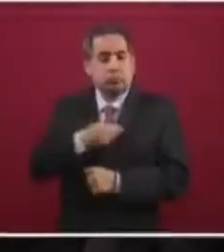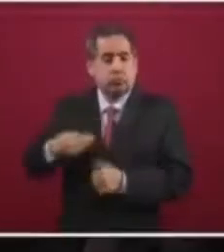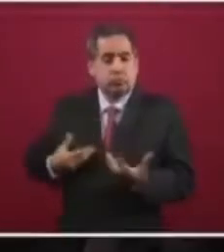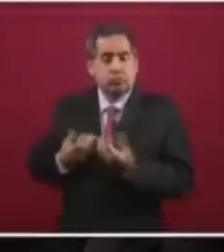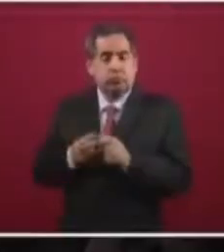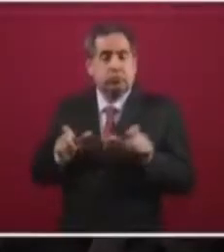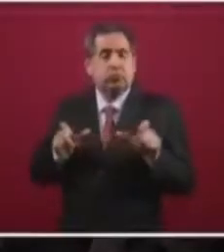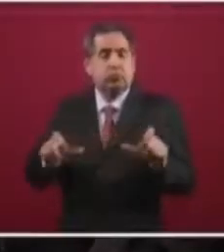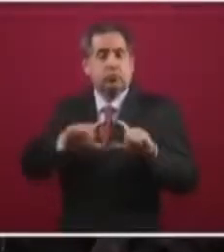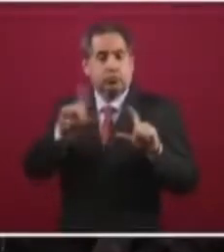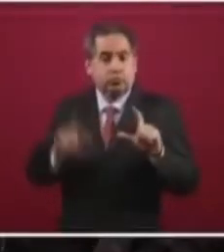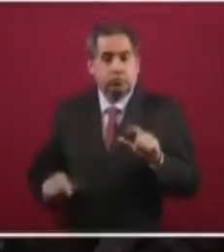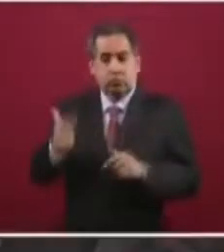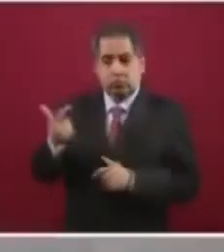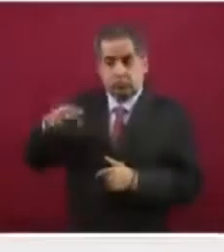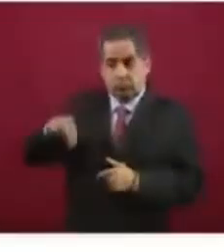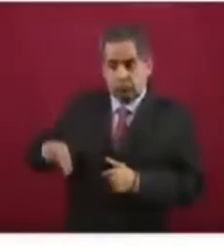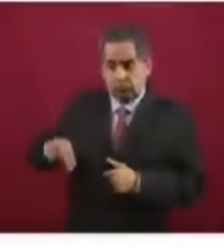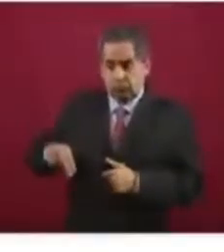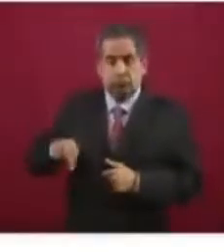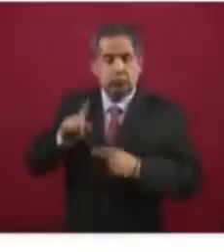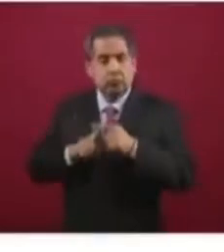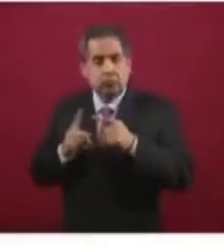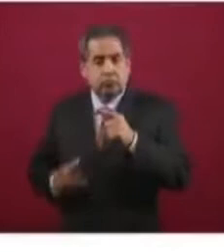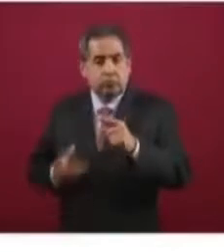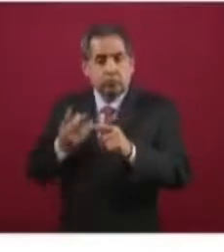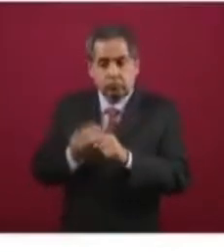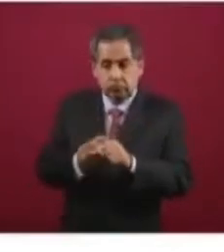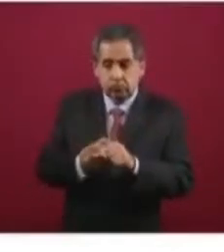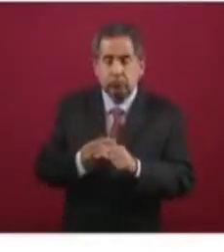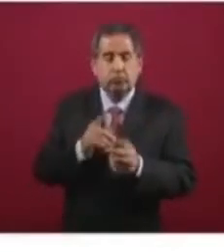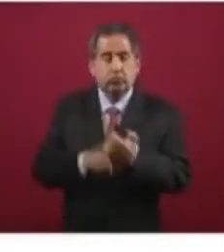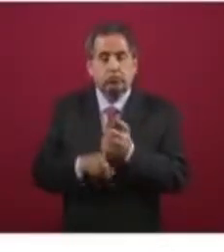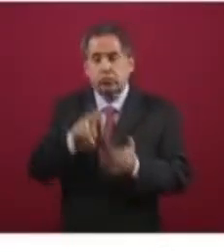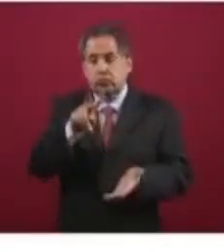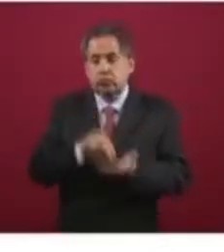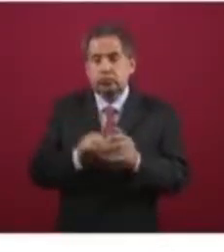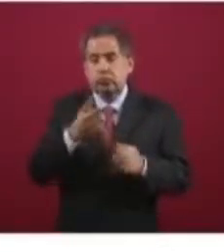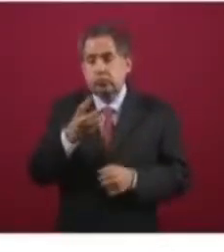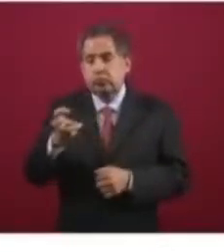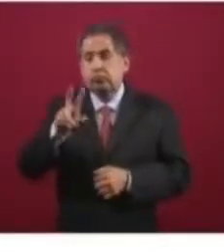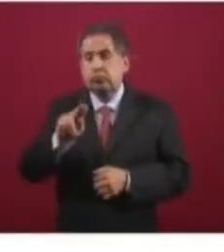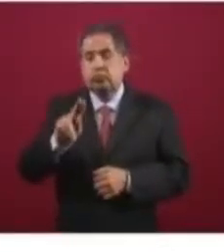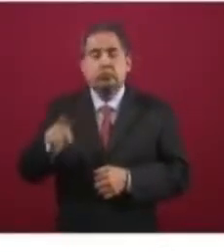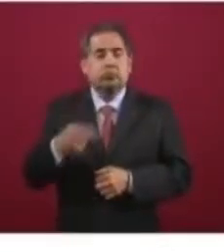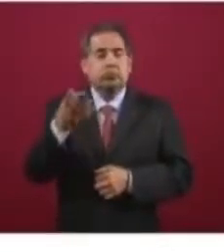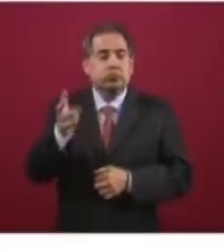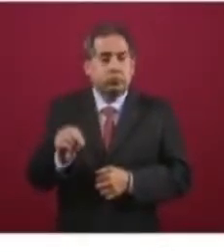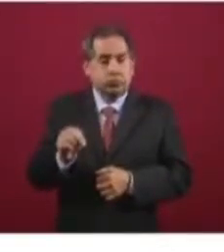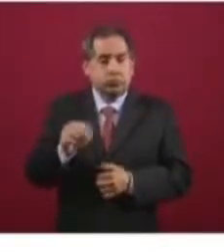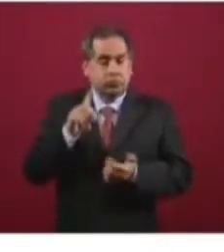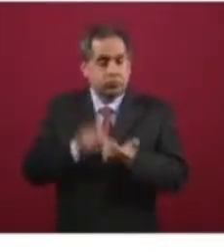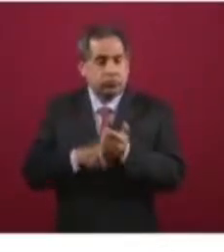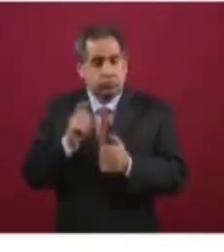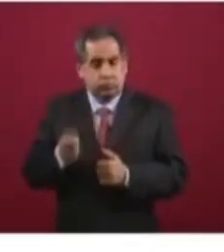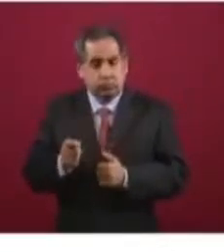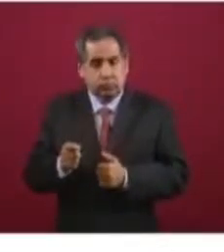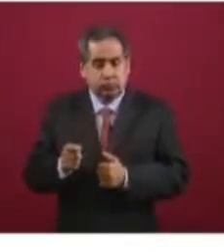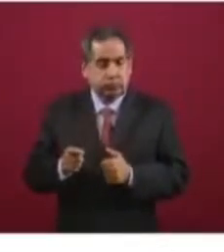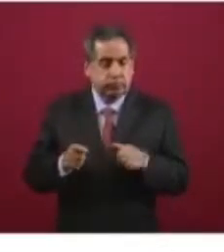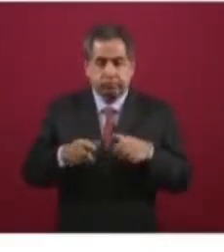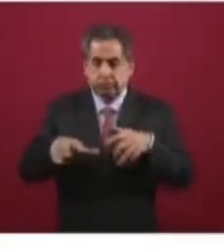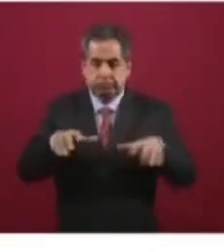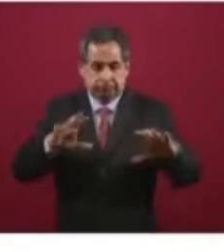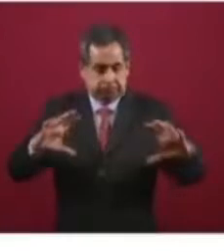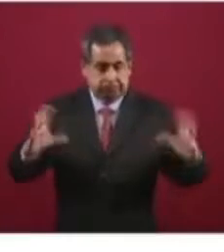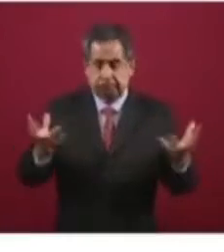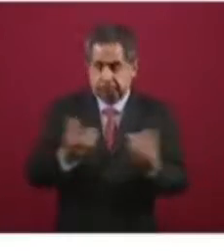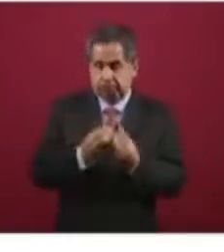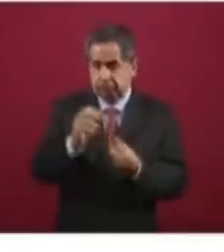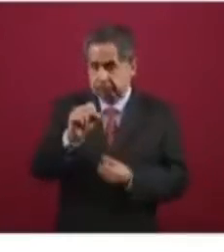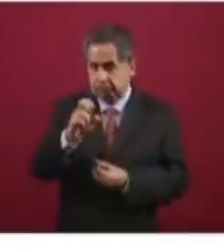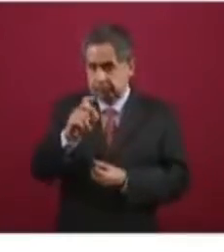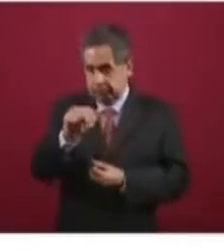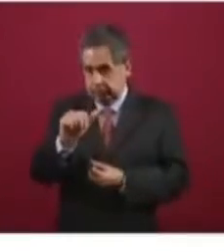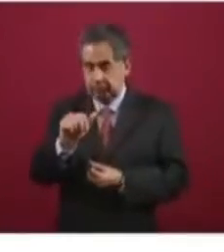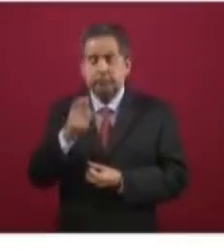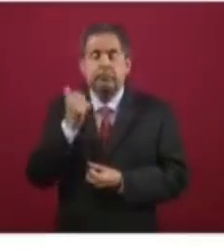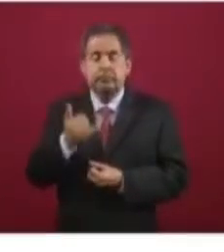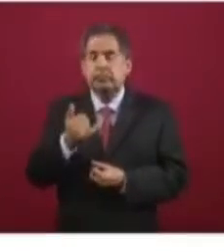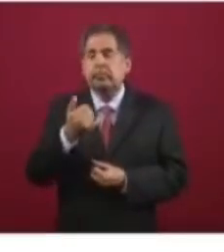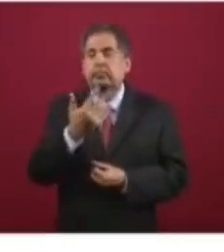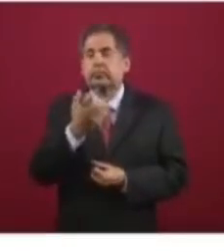Nacional, le sumamos dos mil 389 que es el despliegue permanente de Sedena y 587 de la